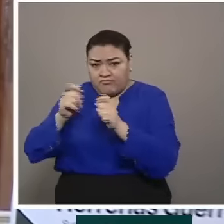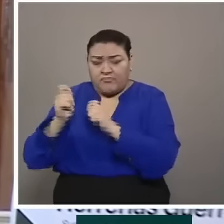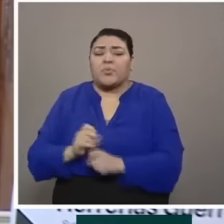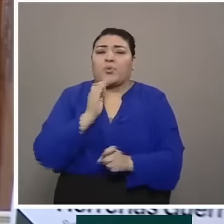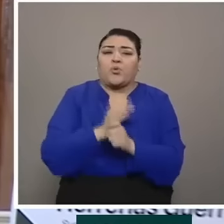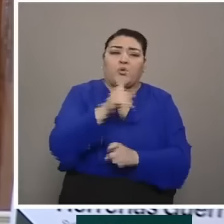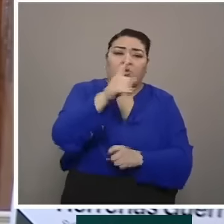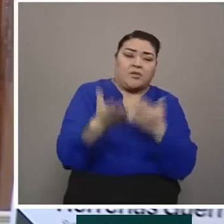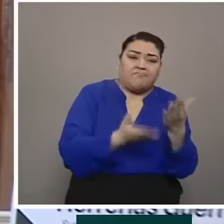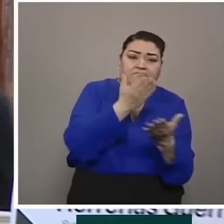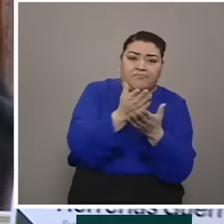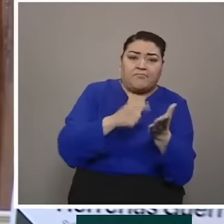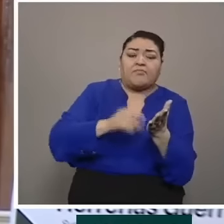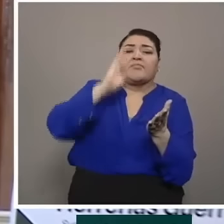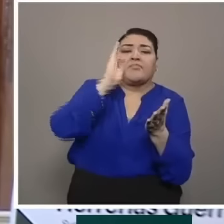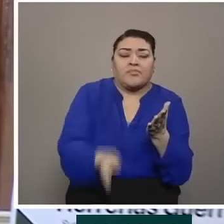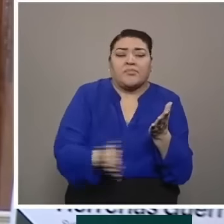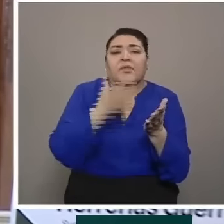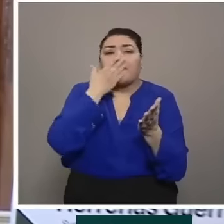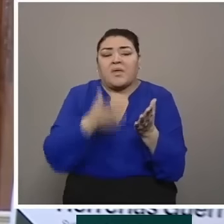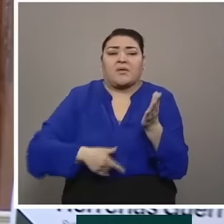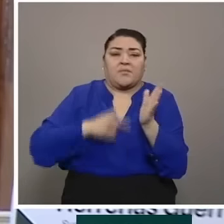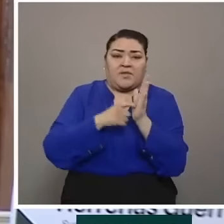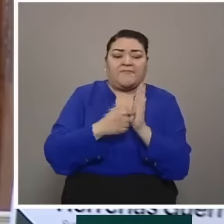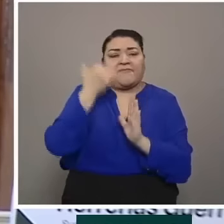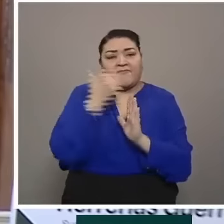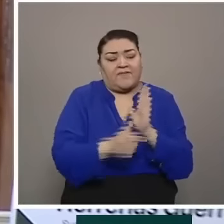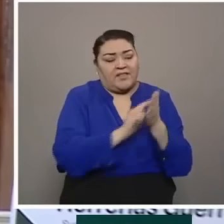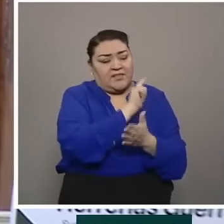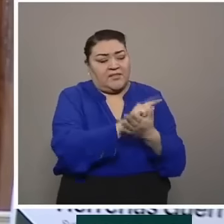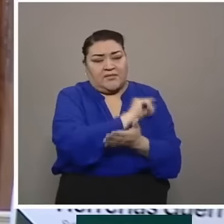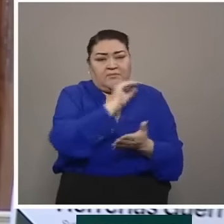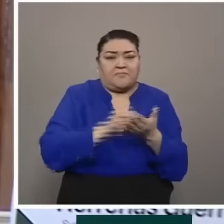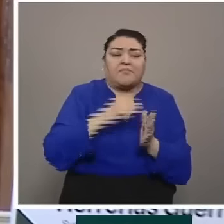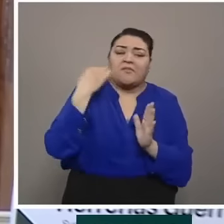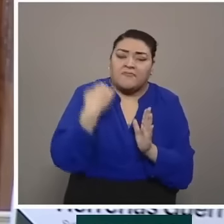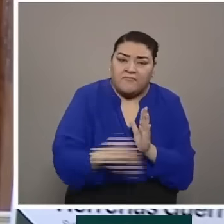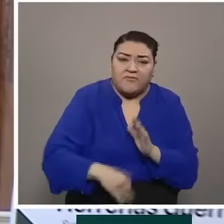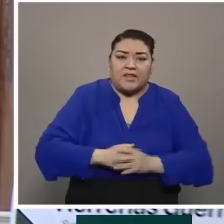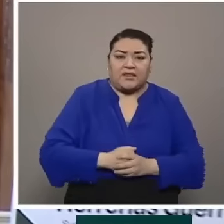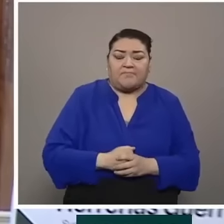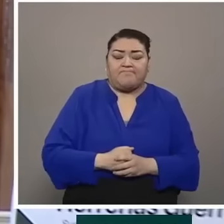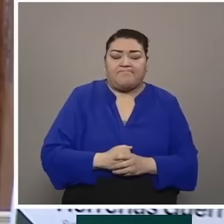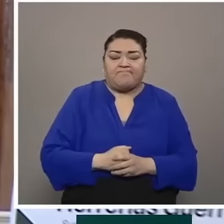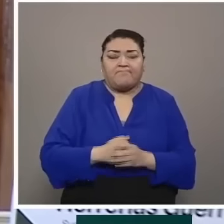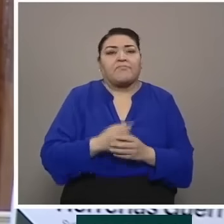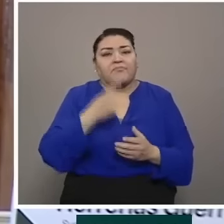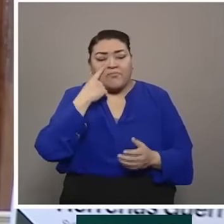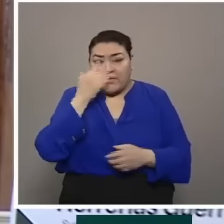existencia de esta omisión legislativa acusada. Y no podemos pasar por alto que la historia mexicana